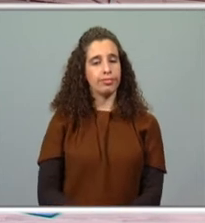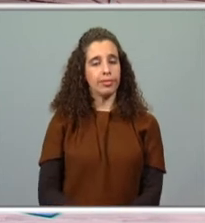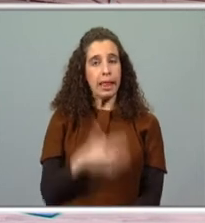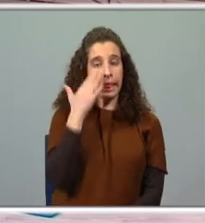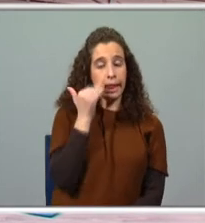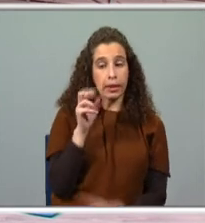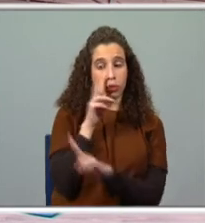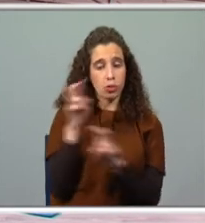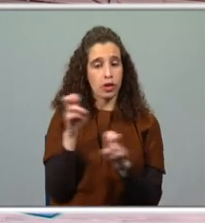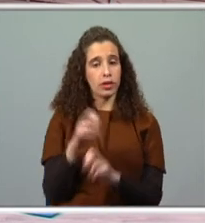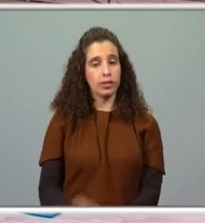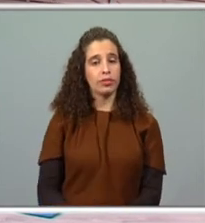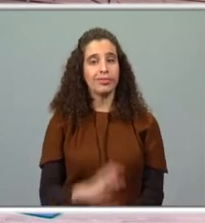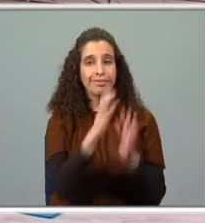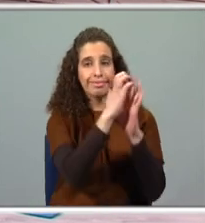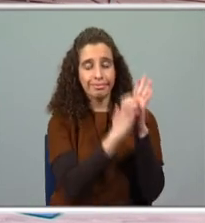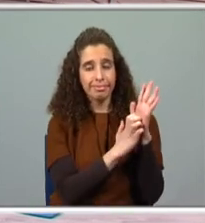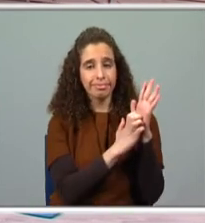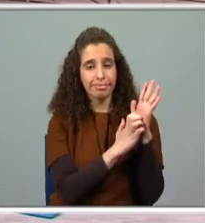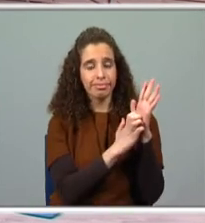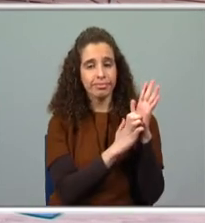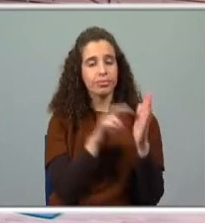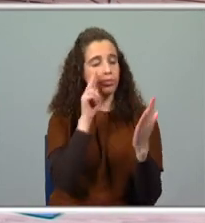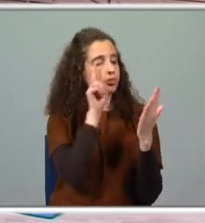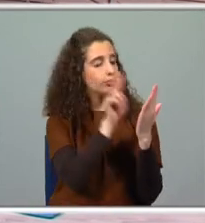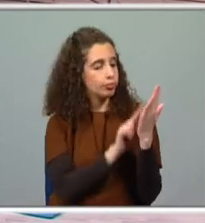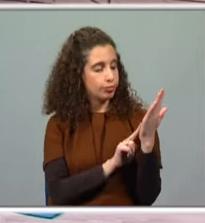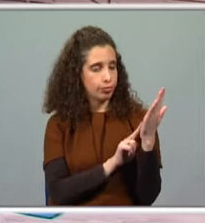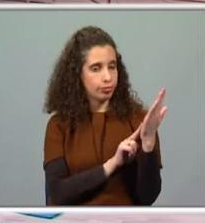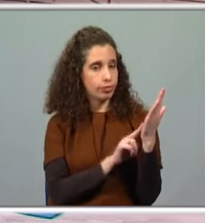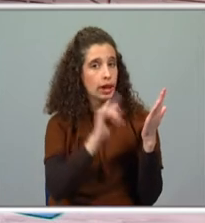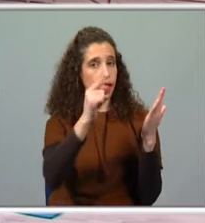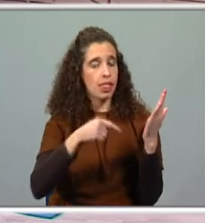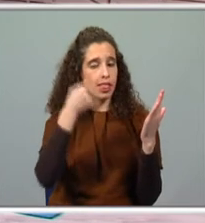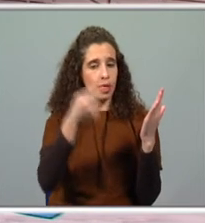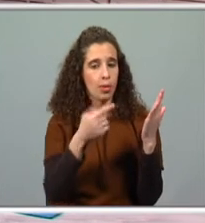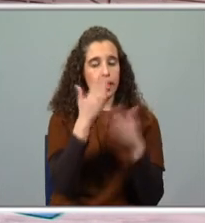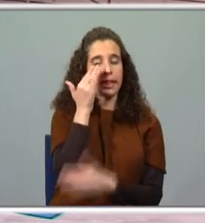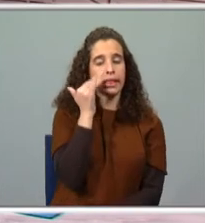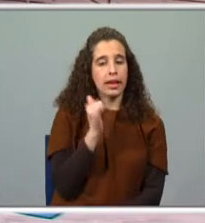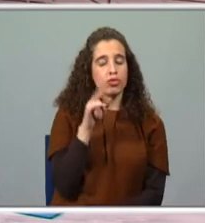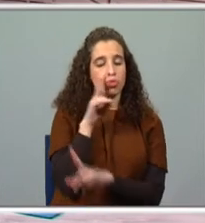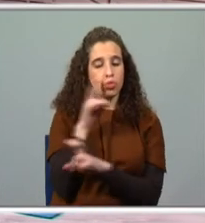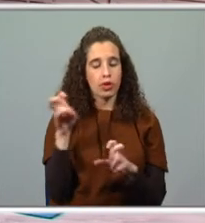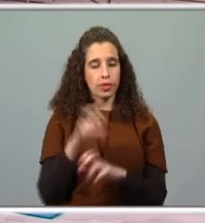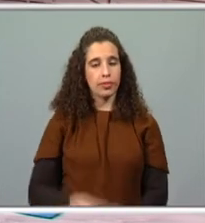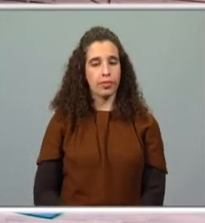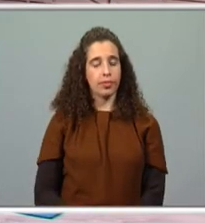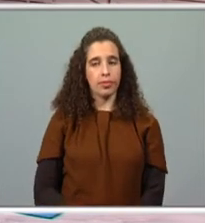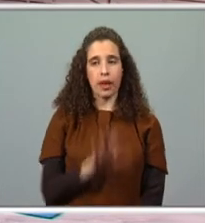encontrá-la não enxerto vou le-lo e depois vamos tentar encontrar se existem 發現它不要嫁接我會讀它並且然後我們將嘗試查找它們是否存在